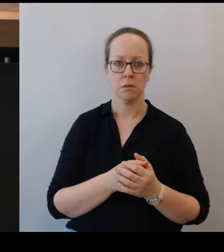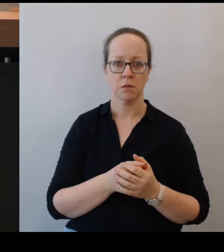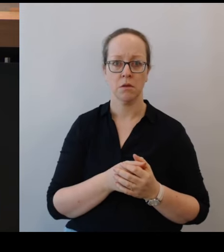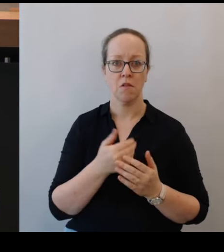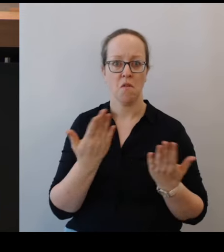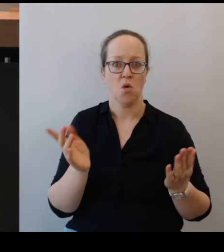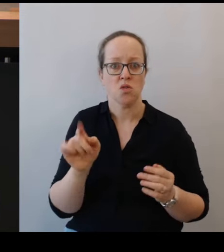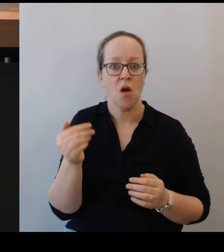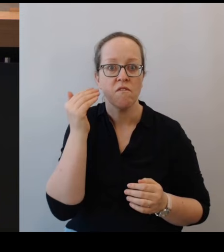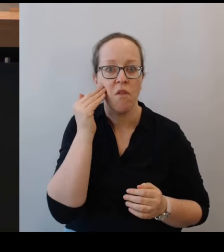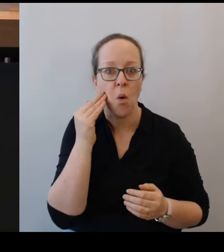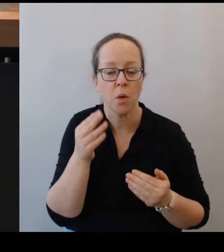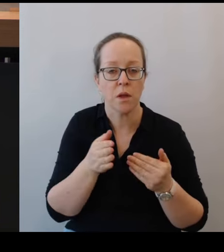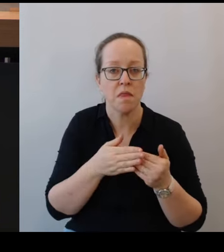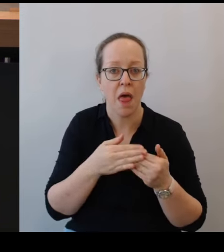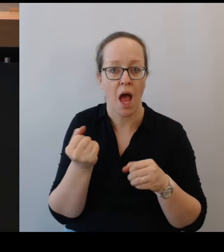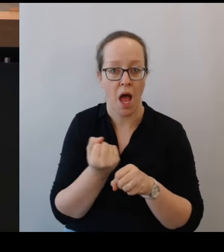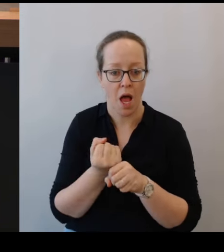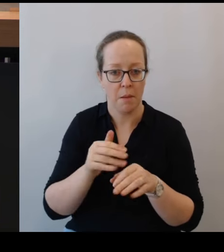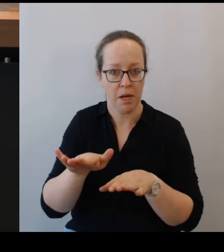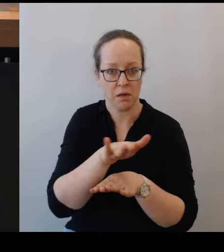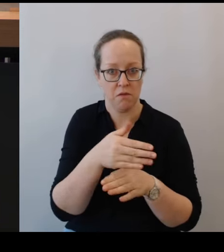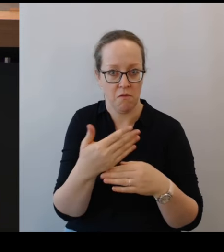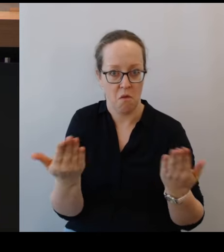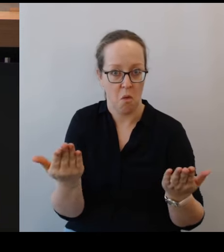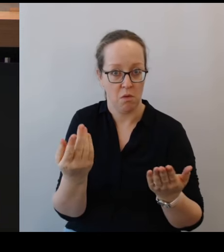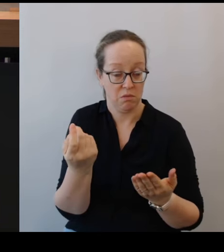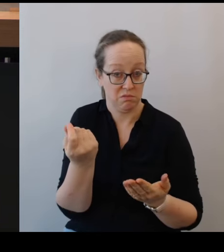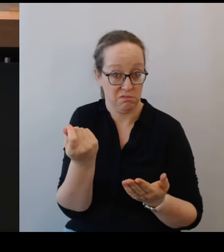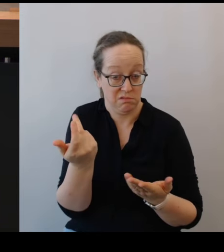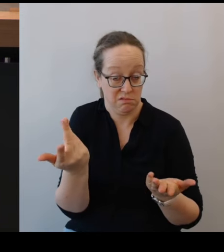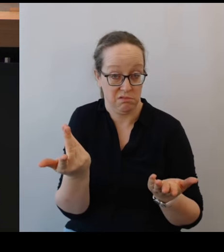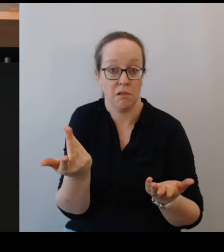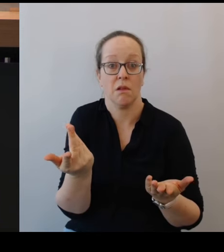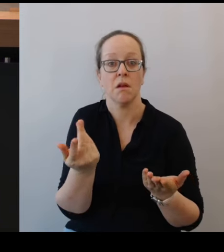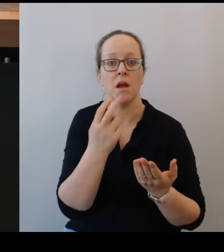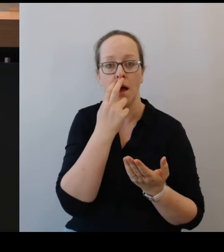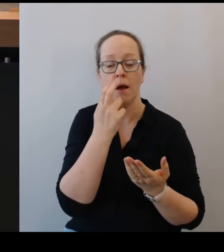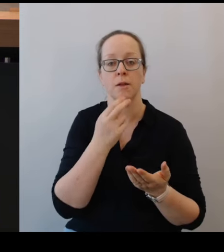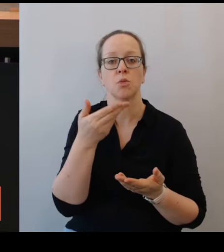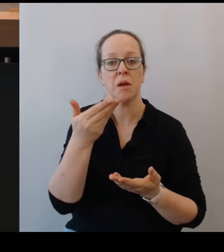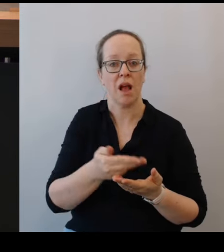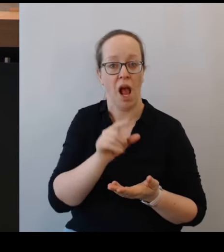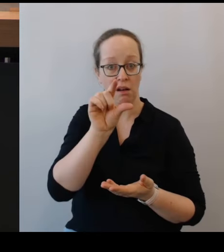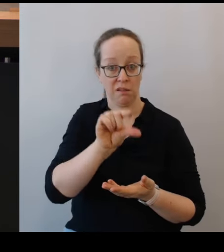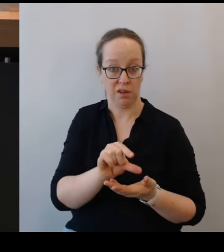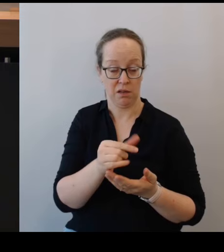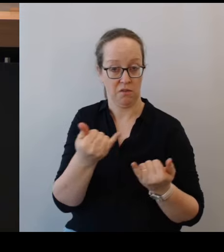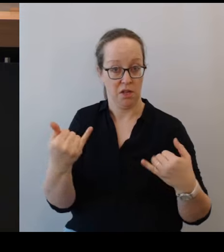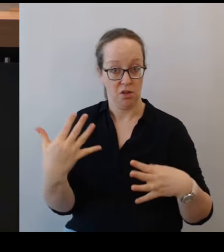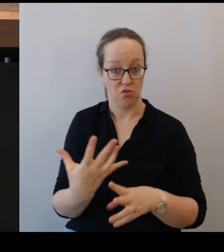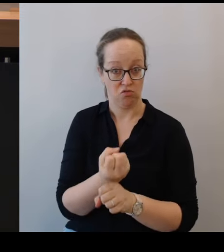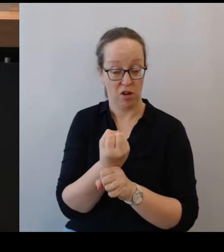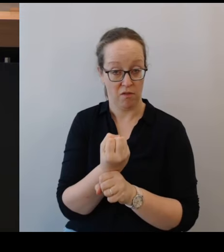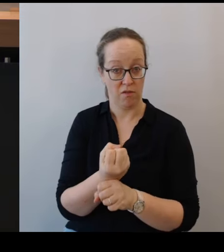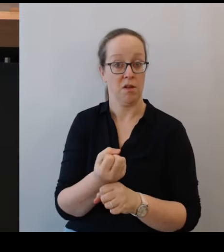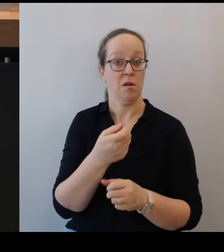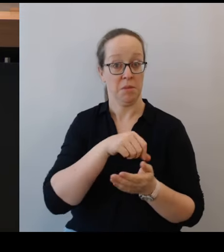Wie komme ich mit dem geringen Azubi-Gehalt im Monat aus? Wie unterschreibt man Verträge? Muss ich mich vielleicht noch um Versicherungen kümmern?